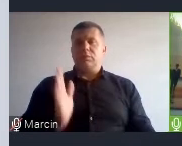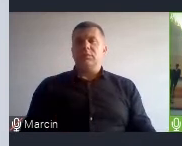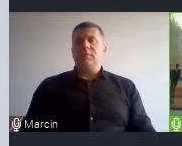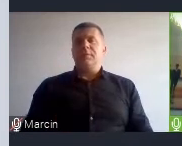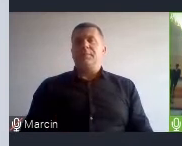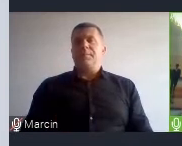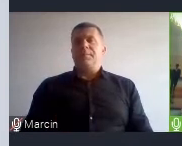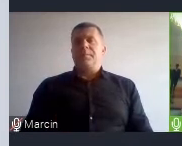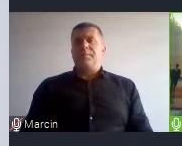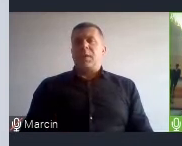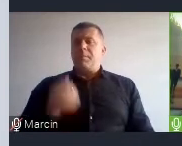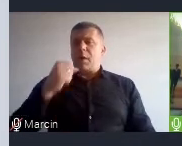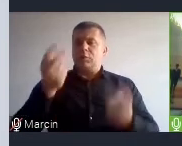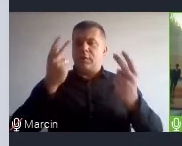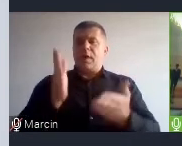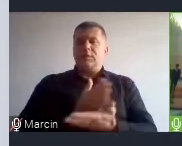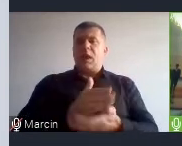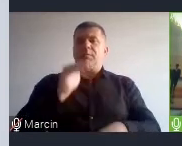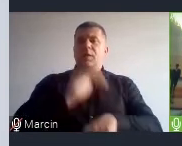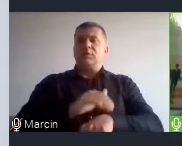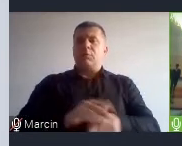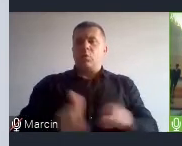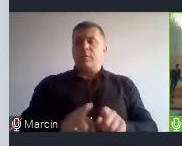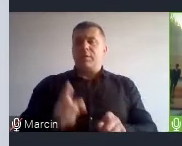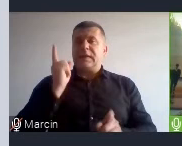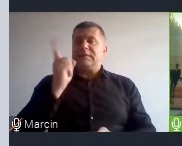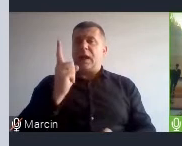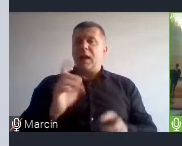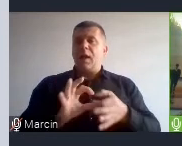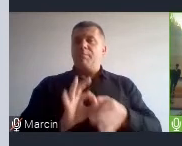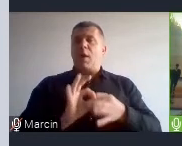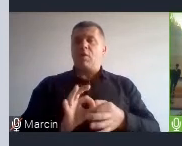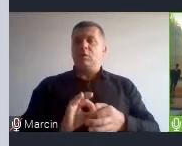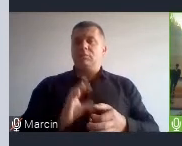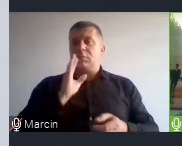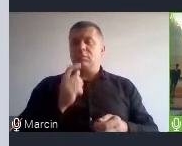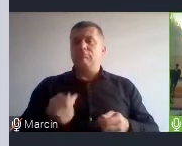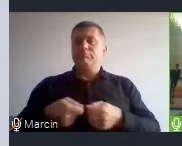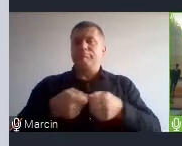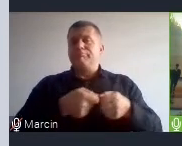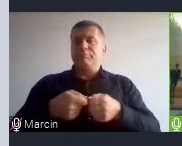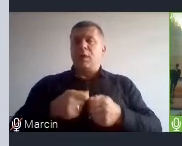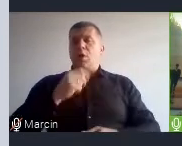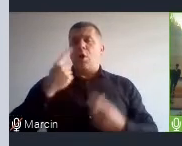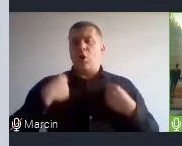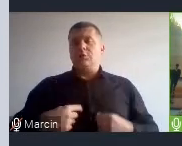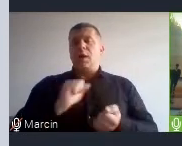Natomiast bardzo ważny element zamówień to również zakaz powiązań, zakaz powiązań osobowych lub kapitałowych,